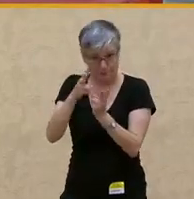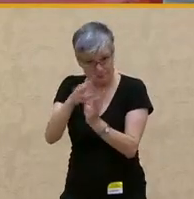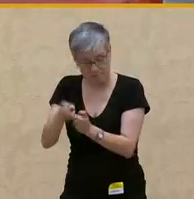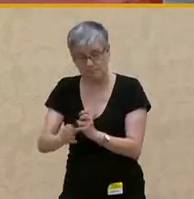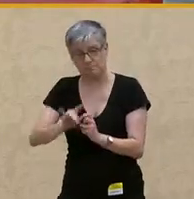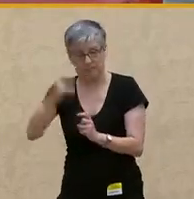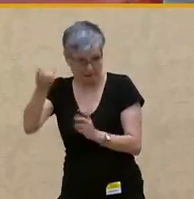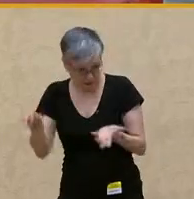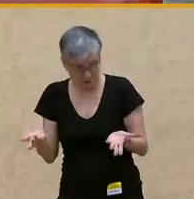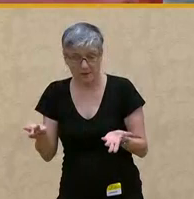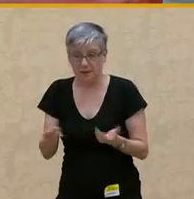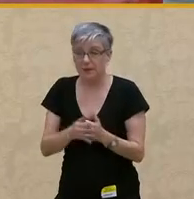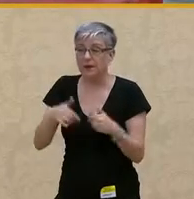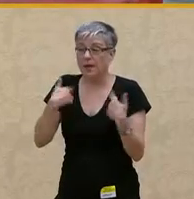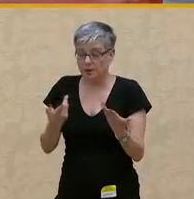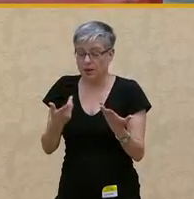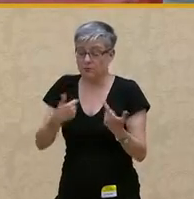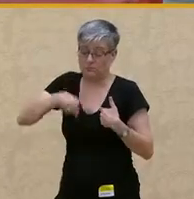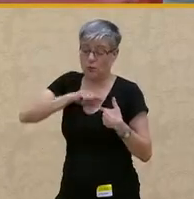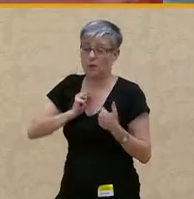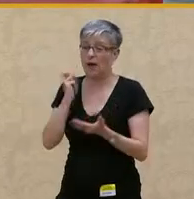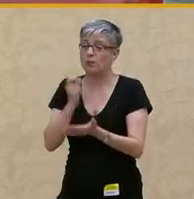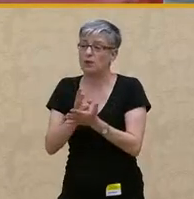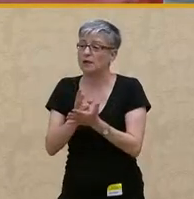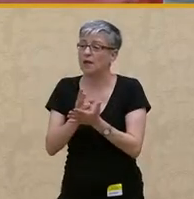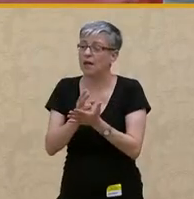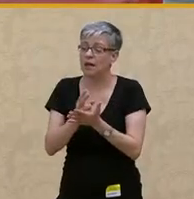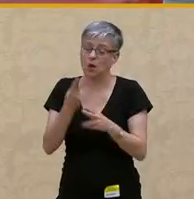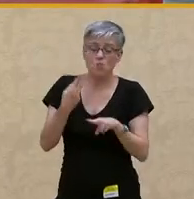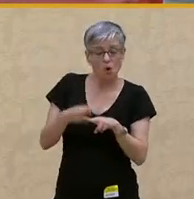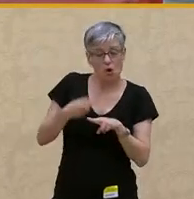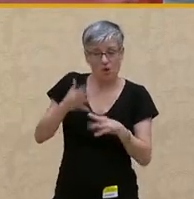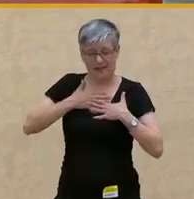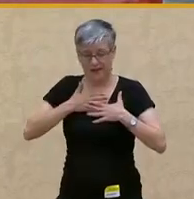tributación. Y esto es una apuesta política por las políticas que creemos, de trabajo.